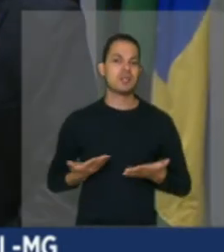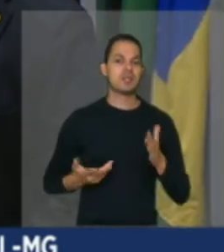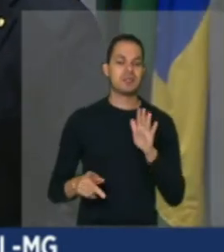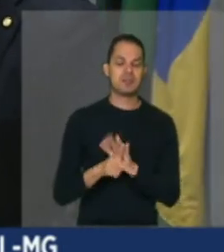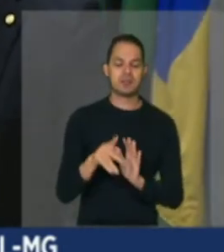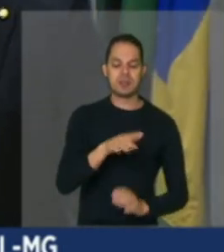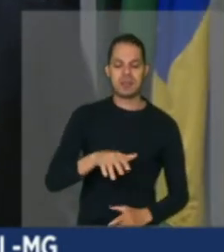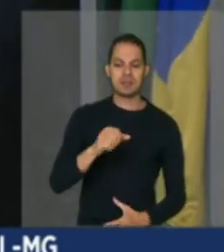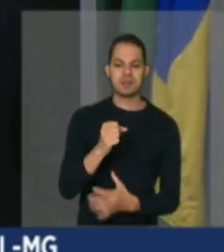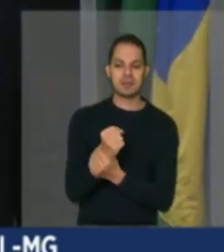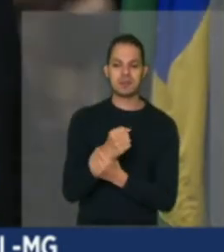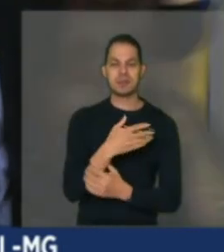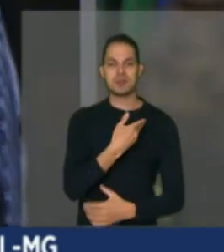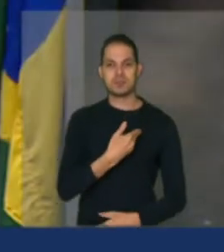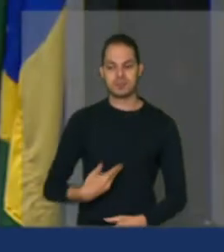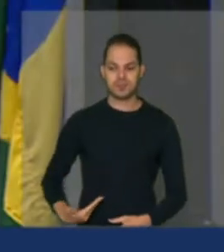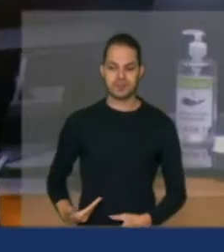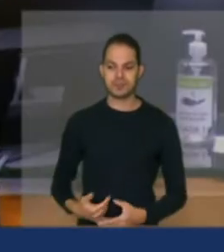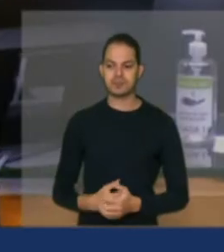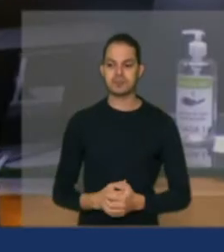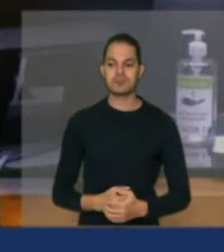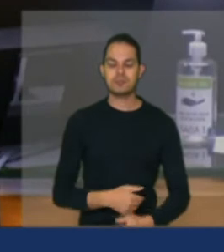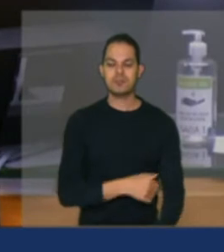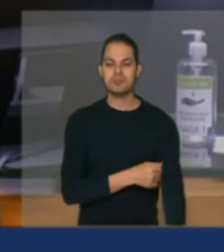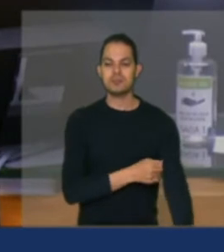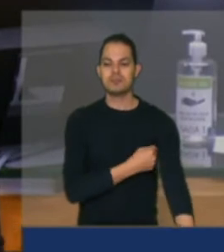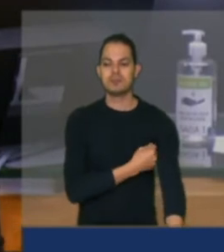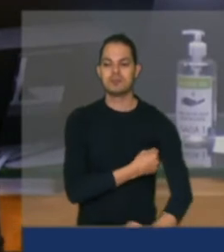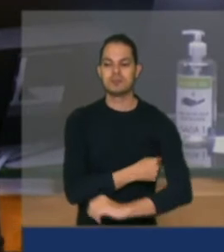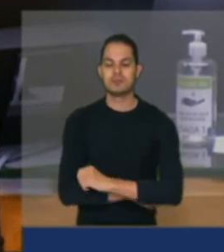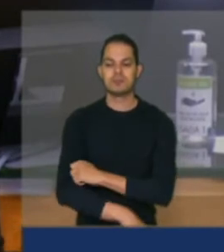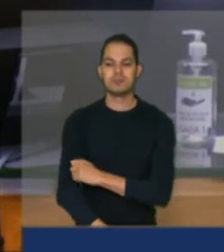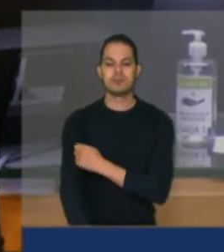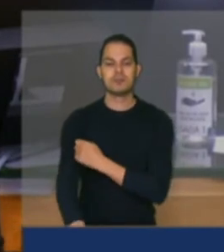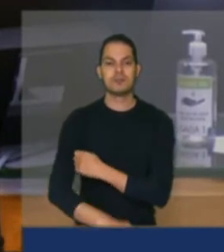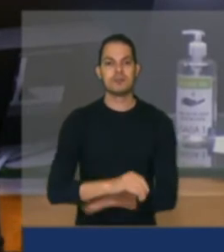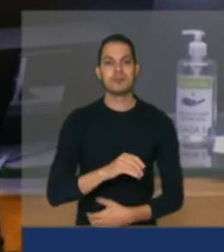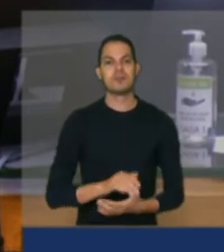JUSTIÇA DOS SERVIDORES DA SEGURANÇA PÚBLICA DE MINAS GERAIS. FORÇA E HONRA, SENHOR PRESIDENTE. [PRESIDENTE]: OK, DEPUTADO JUNIO AMARAL. NÓS